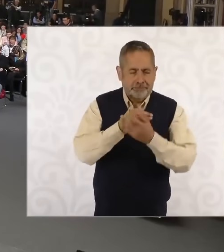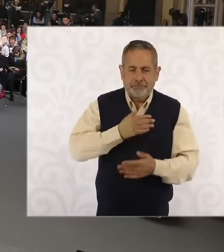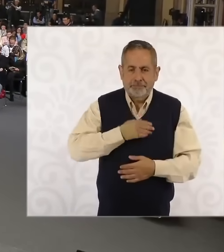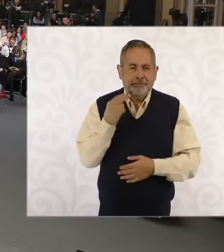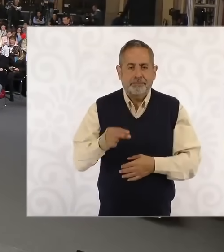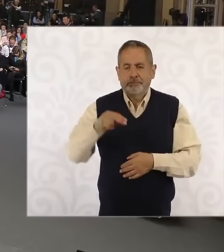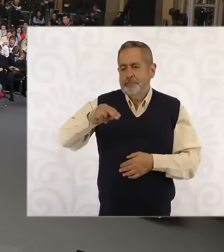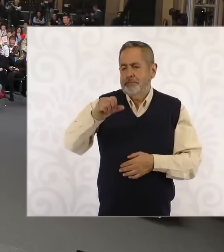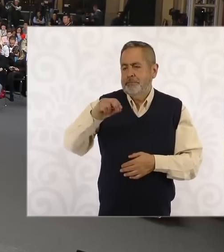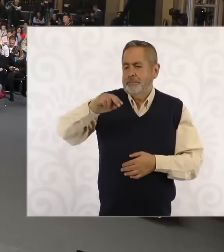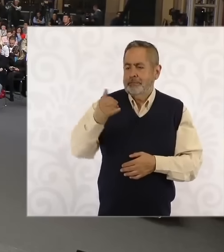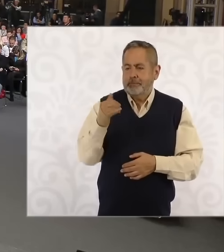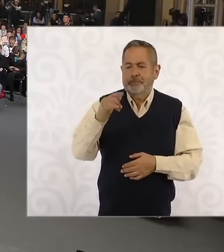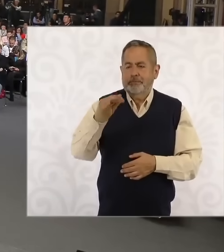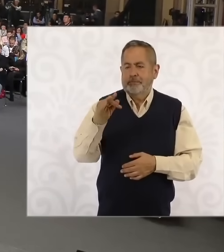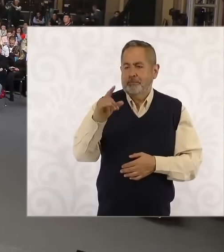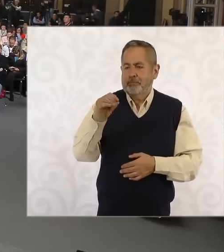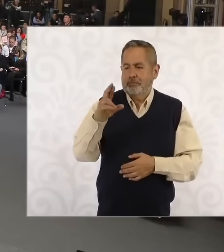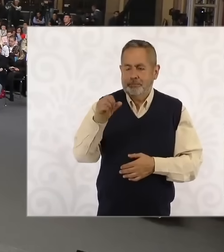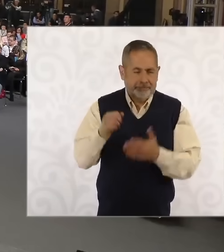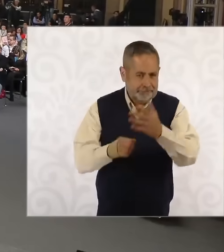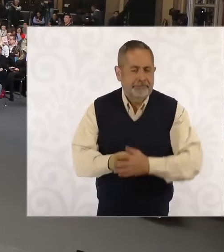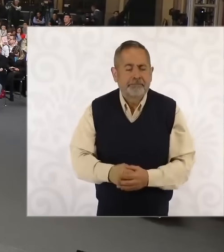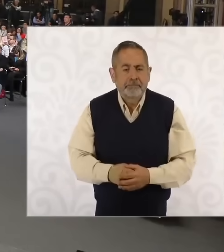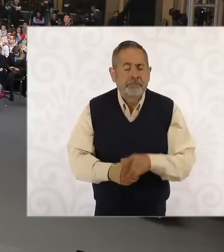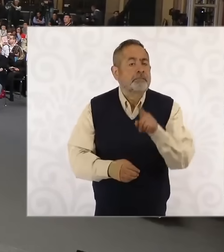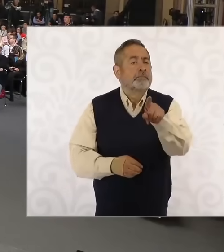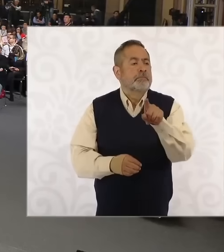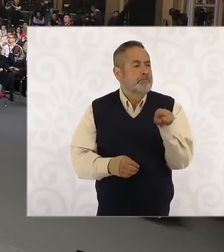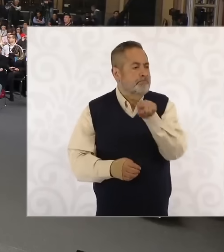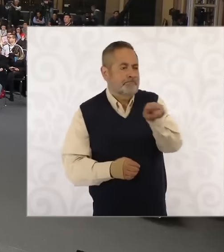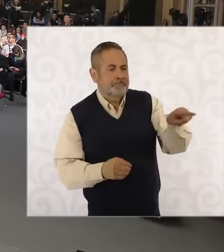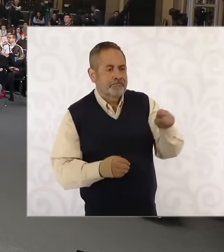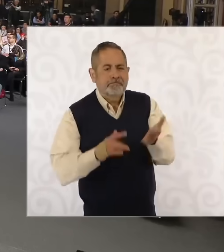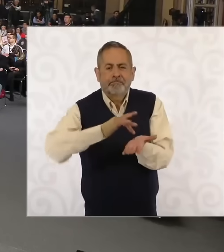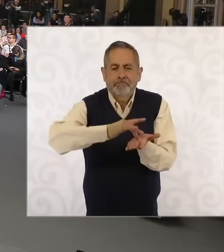Contralínea. Presidente, en este caso de los proveedores de medicamentos oncológicos que